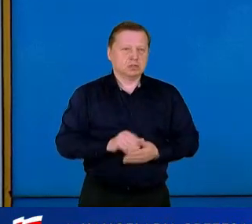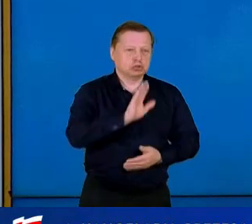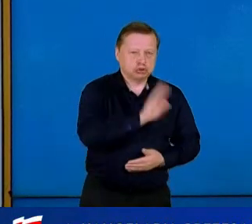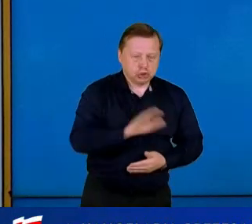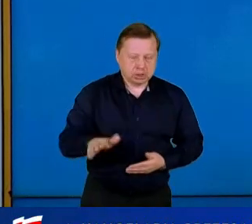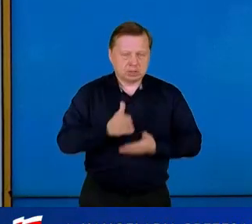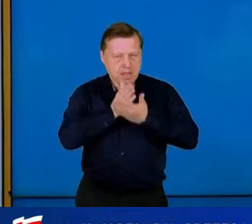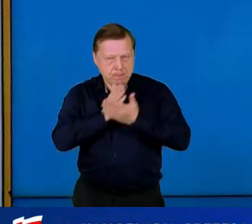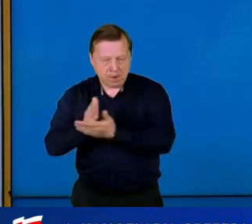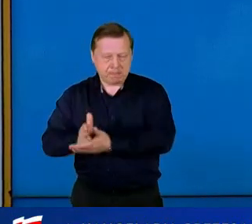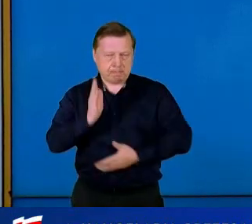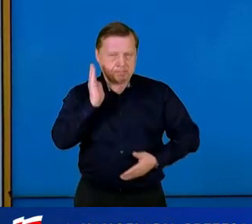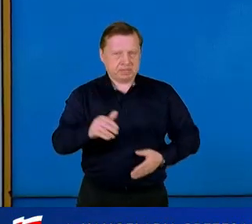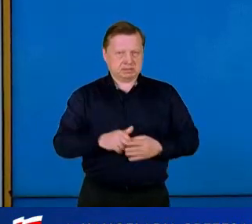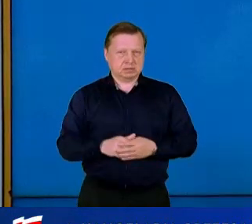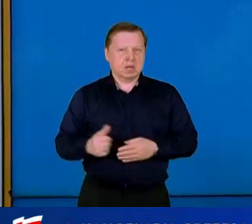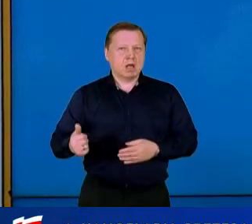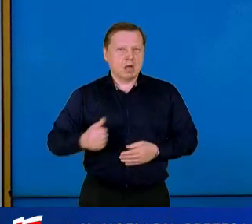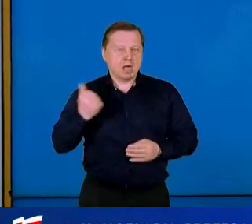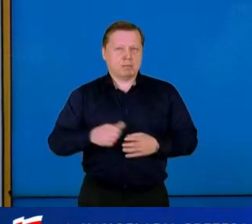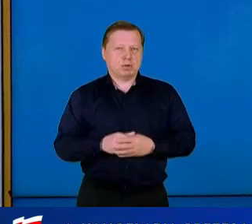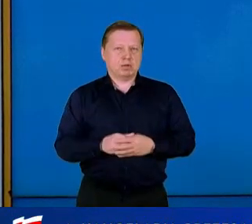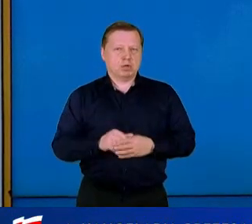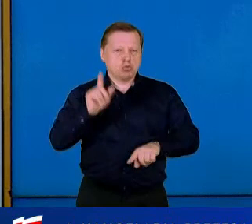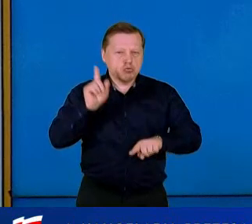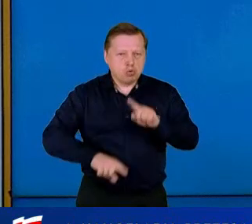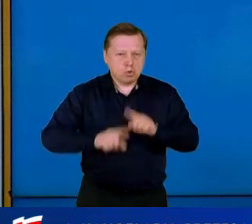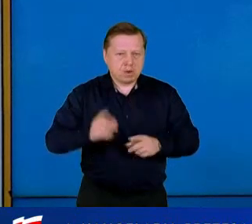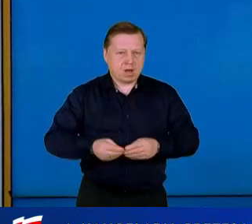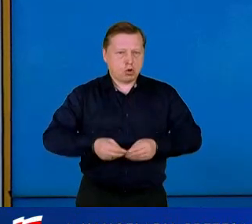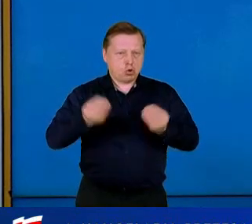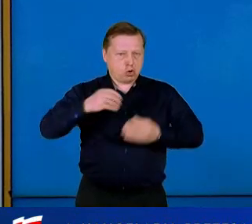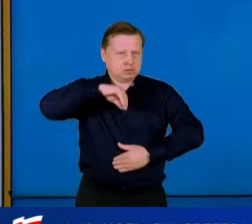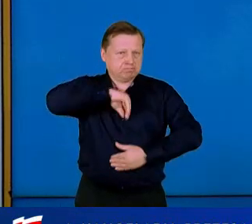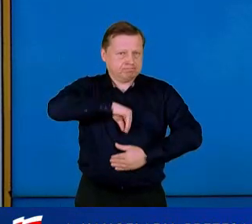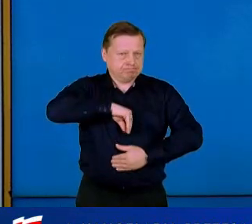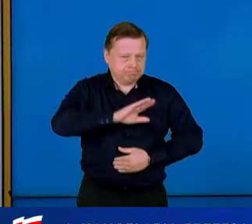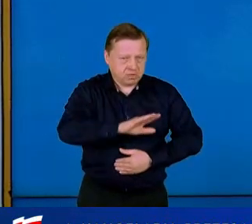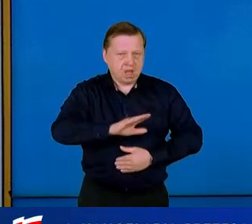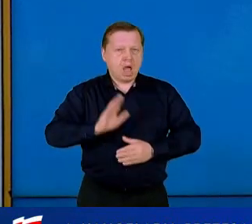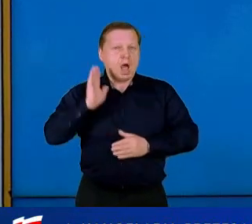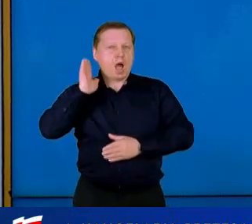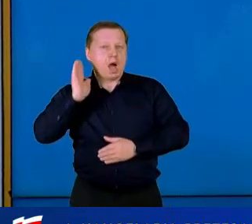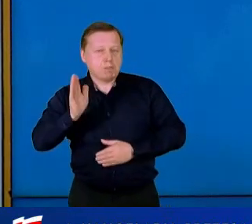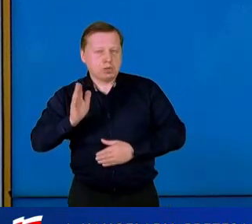po to, żeby mogły się normalnie rozwijać w łonie matki, a później żeby mogły normalnie żyć.